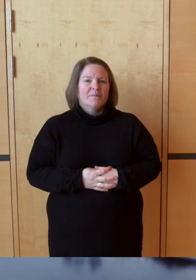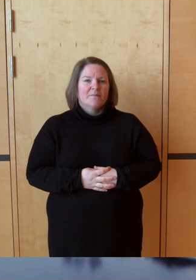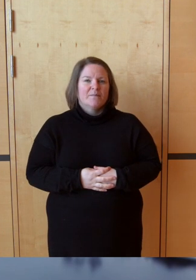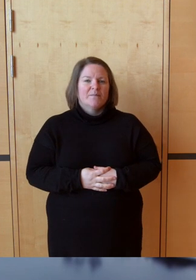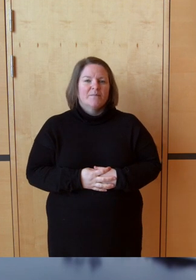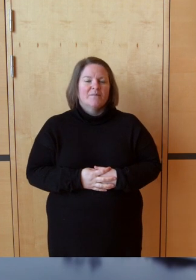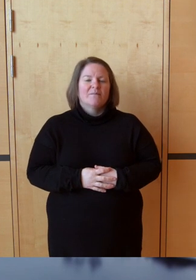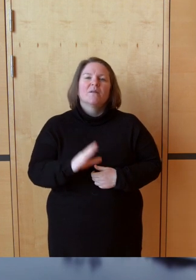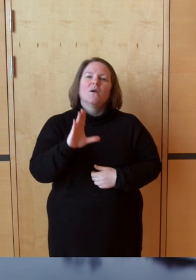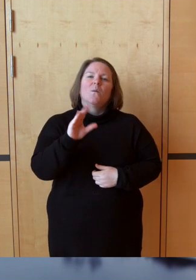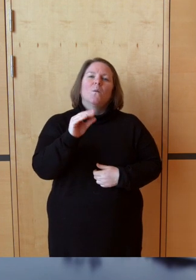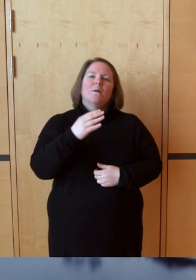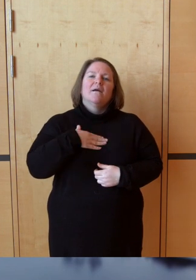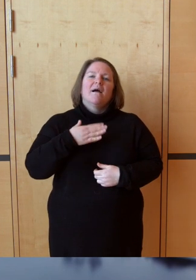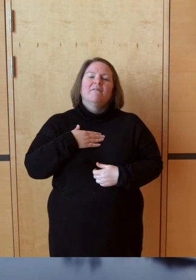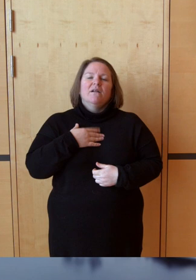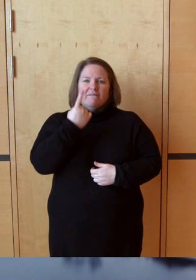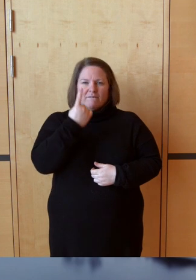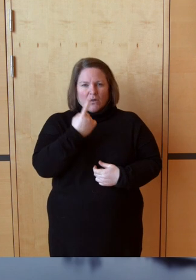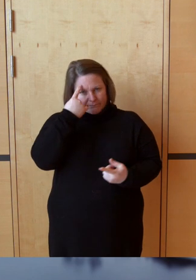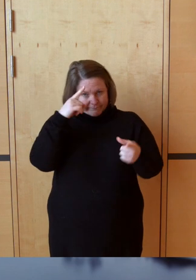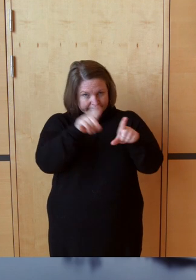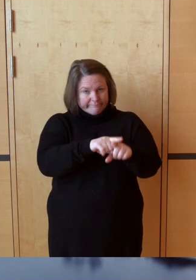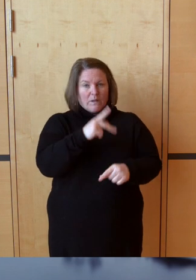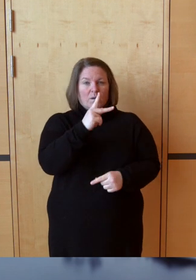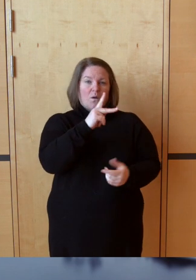Jag vill börja med att älska bifall till kommunstyrelsens förslag